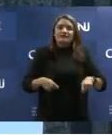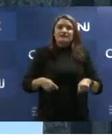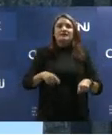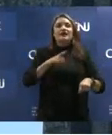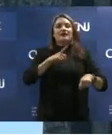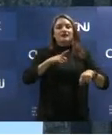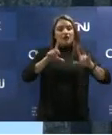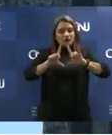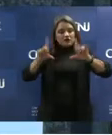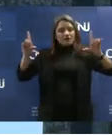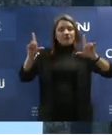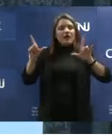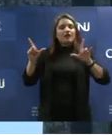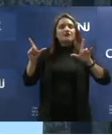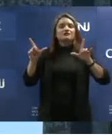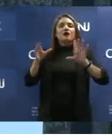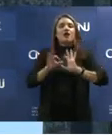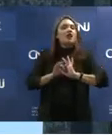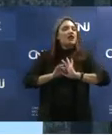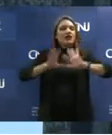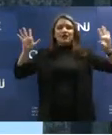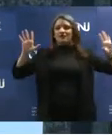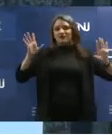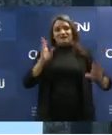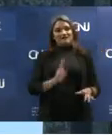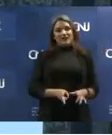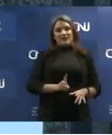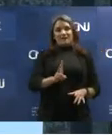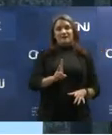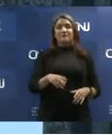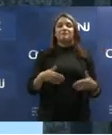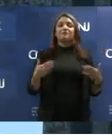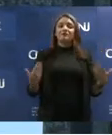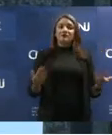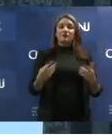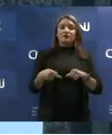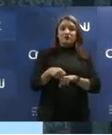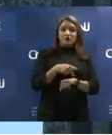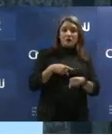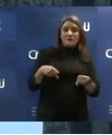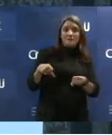E como eu já disse recentemente, em um país em que não vela, não se vela